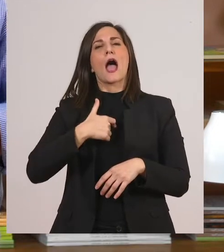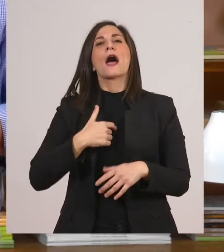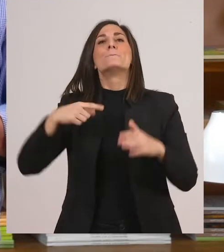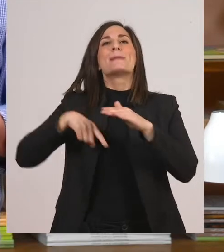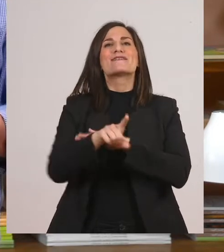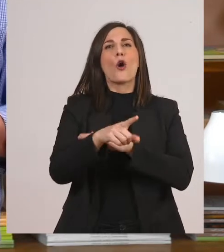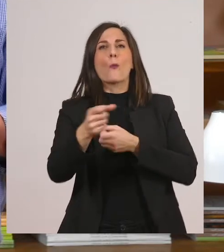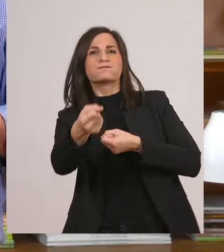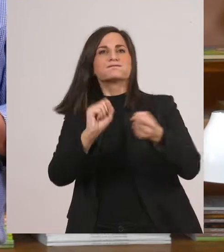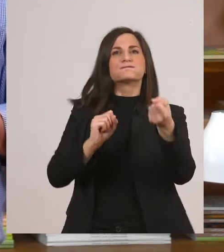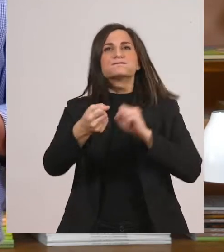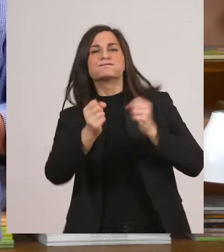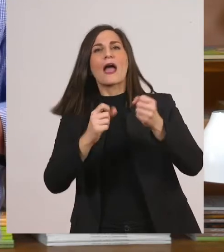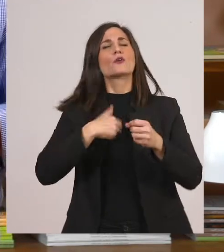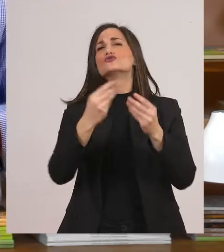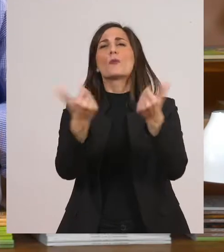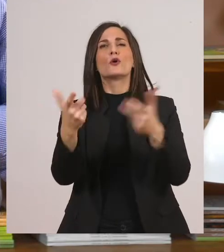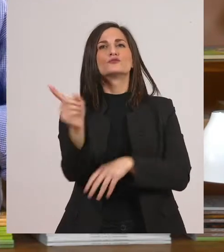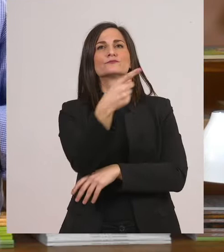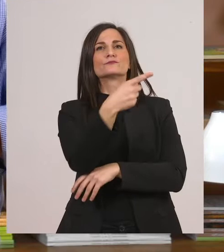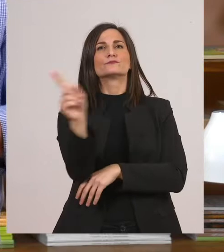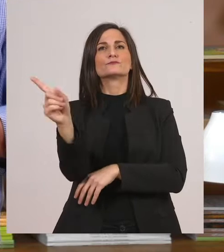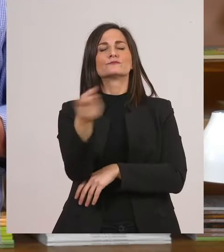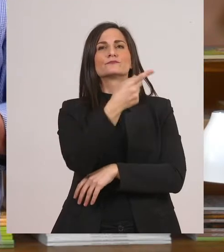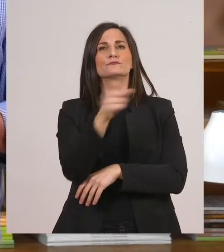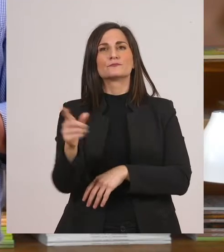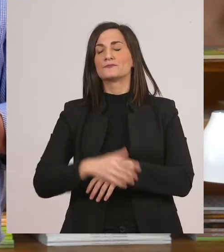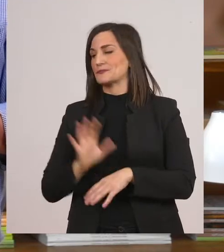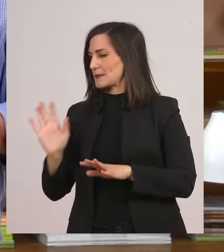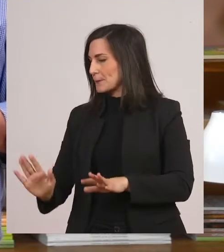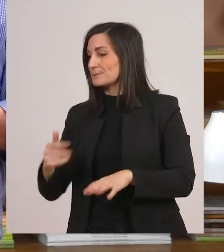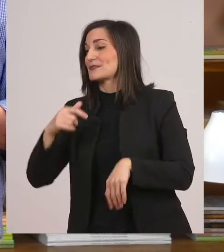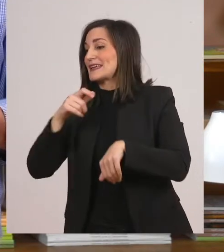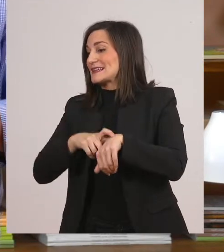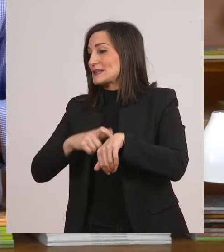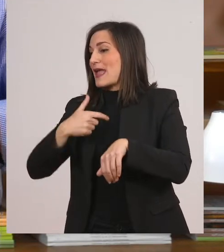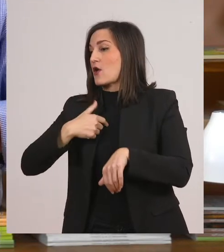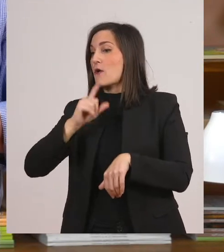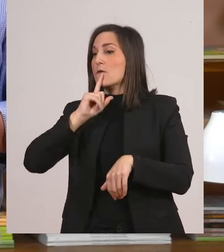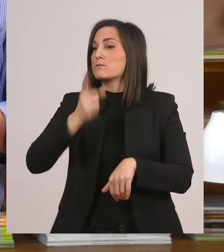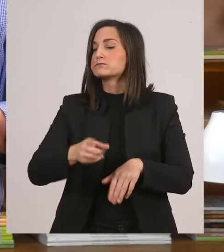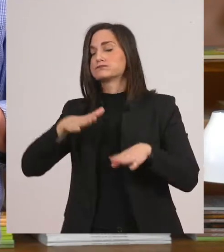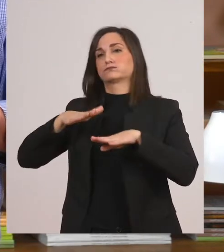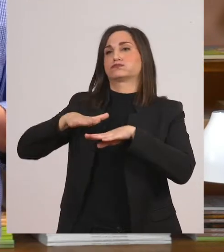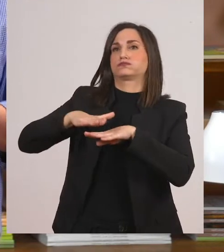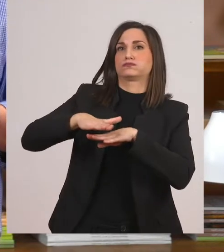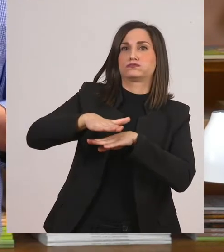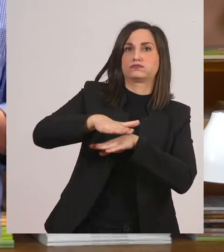Και θα οδηγήσω το τρένο με το δάχτυλό μου! Οπότε της είπα, όταν λέω να πάρει μπρος, θα παίρνει μπρος και θα κάνω έτσι.